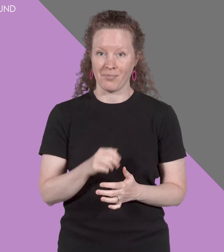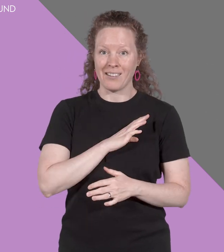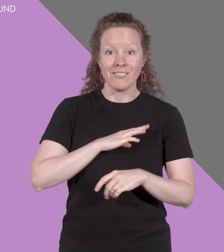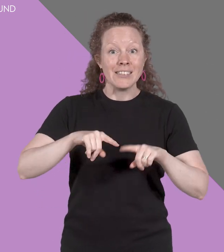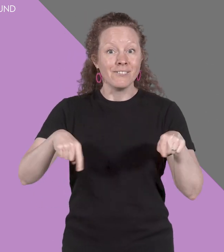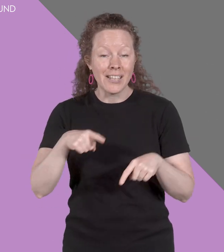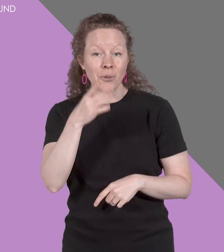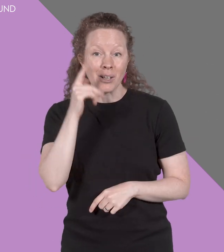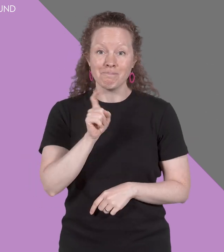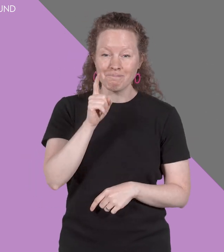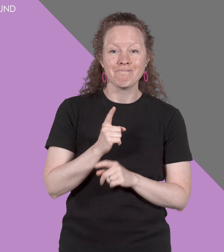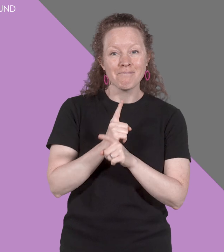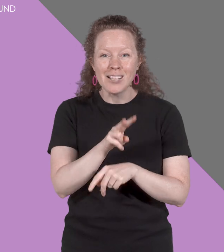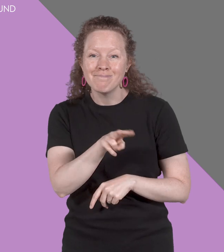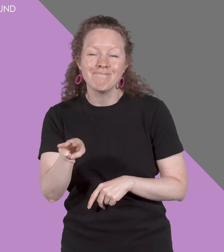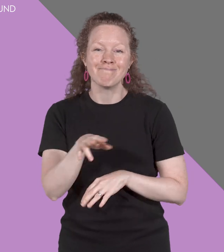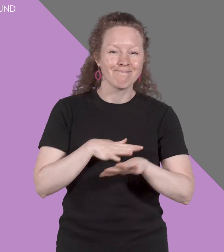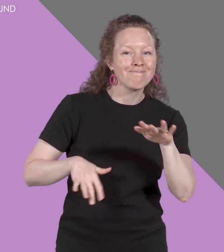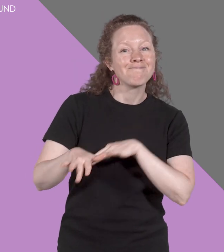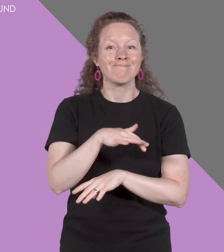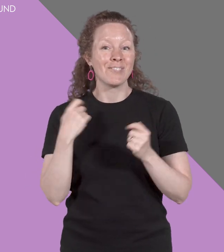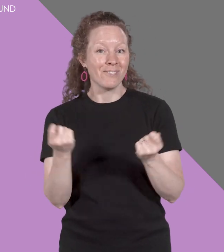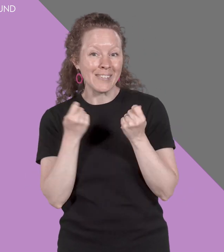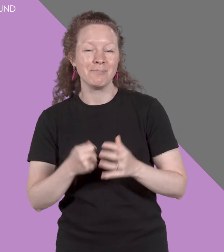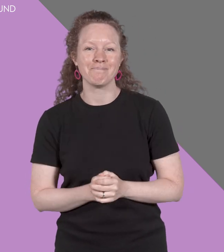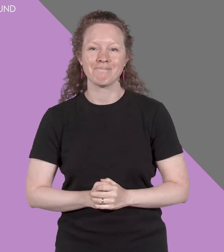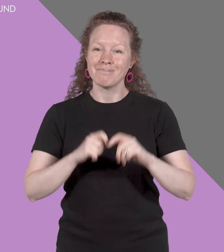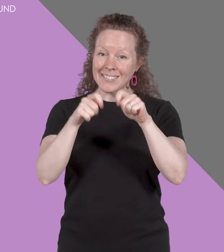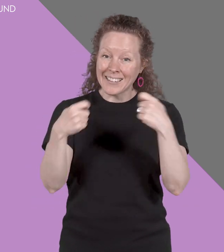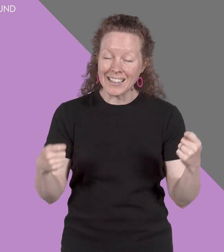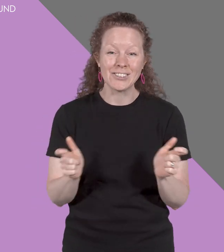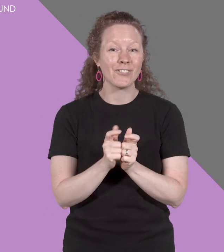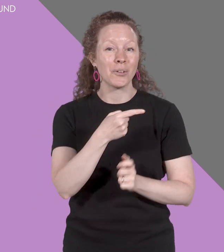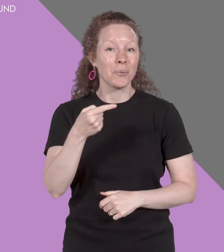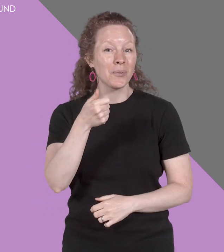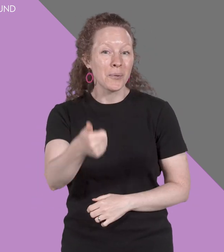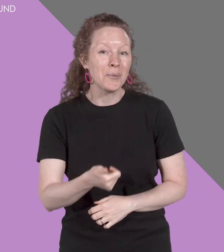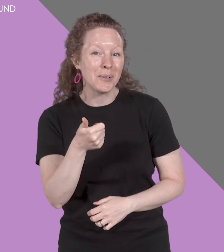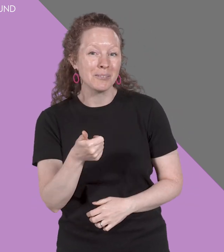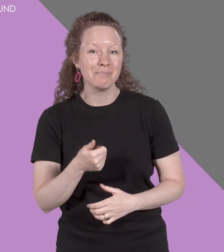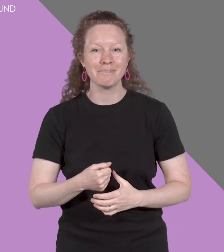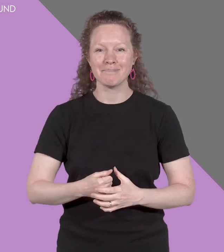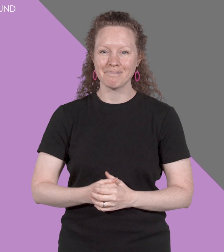Klicka på videolänken för att uppleva stämningarna på festplatsen. Vi gratulerar den hundraåriga föreningen!